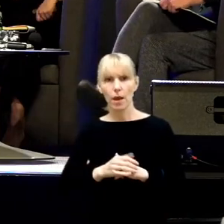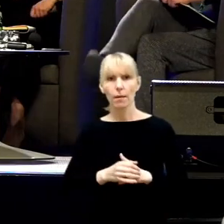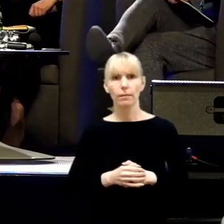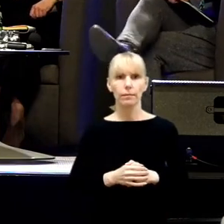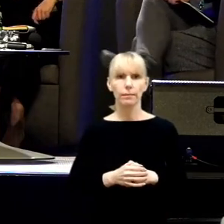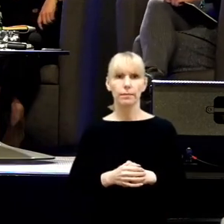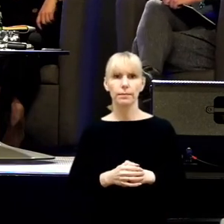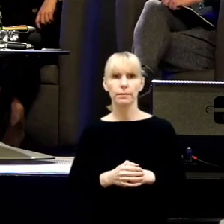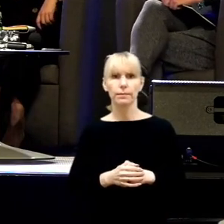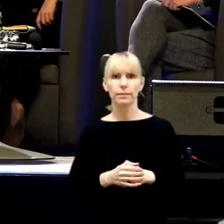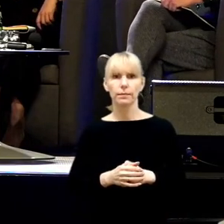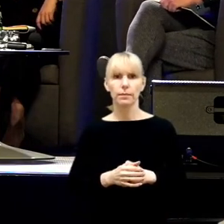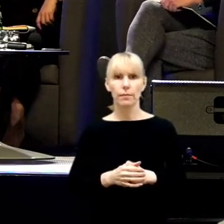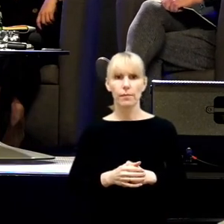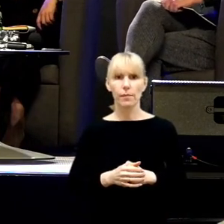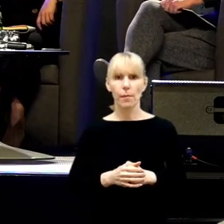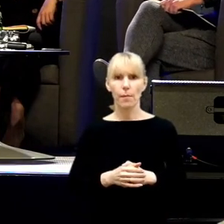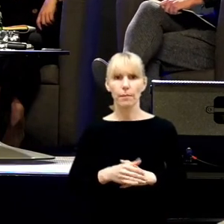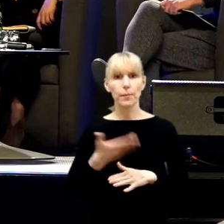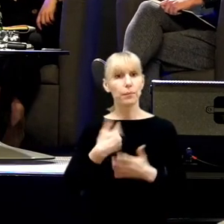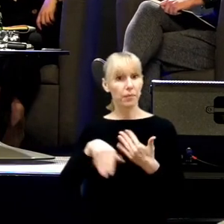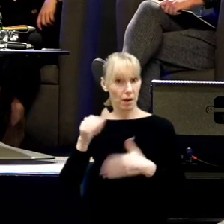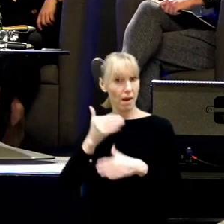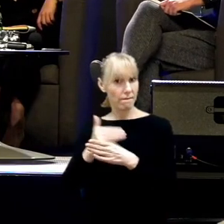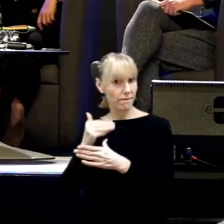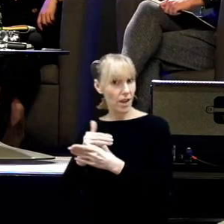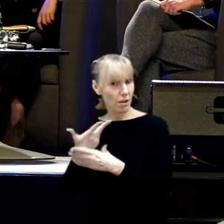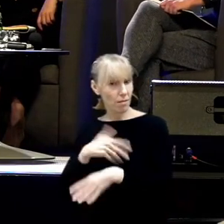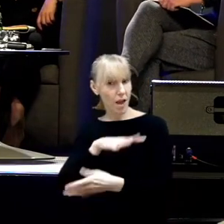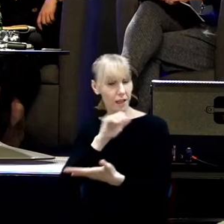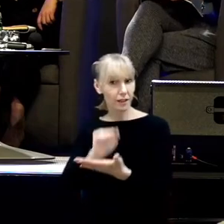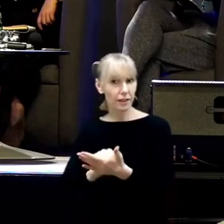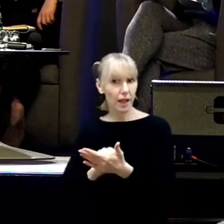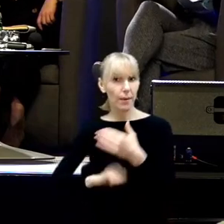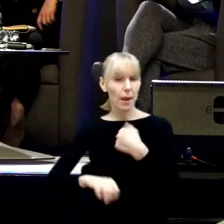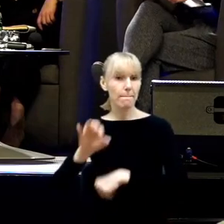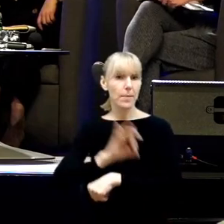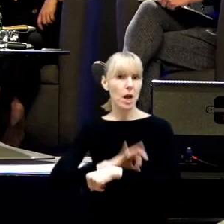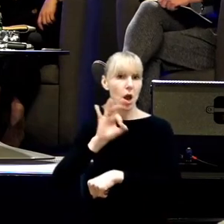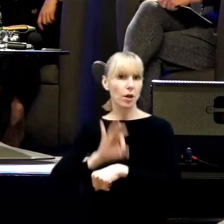Firmy, która zajmuje się projektowaniem i wytwarzaniem